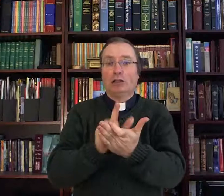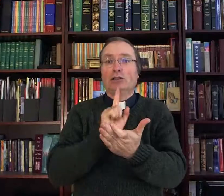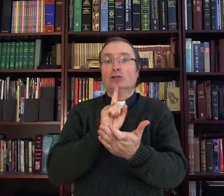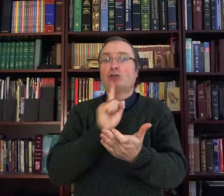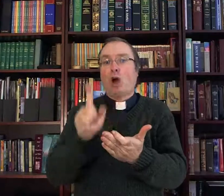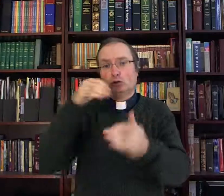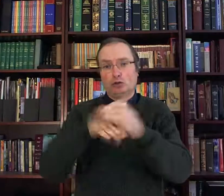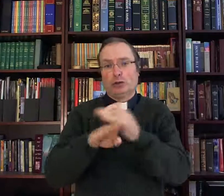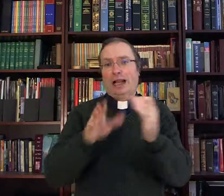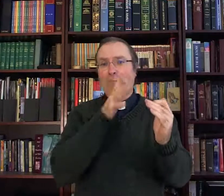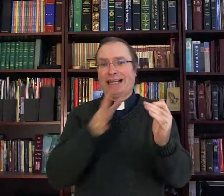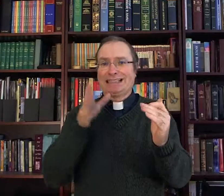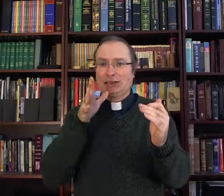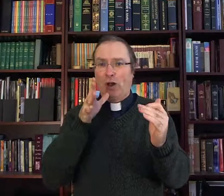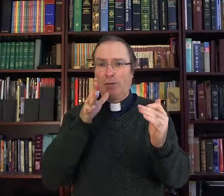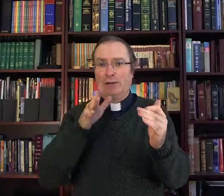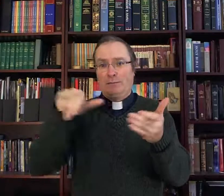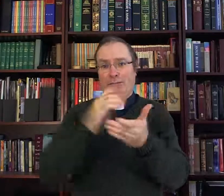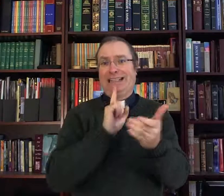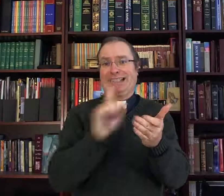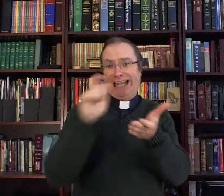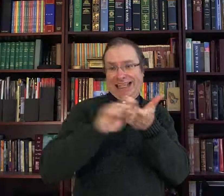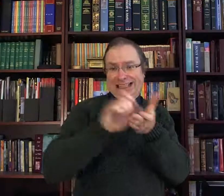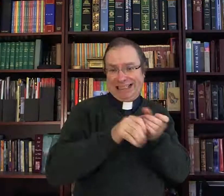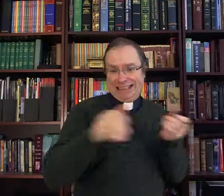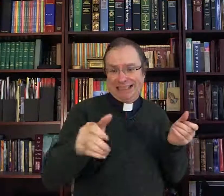sont sous la malédiction, car il est écrit: